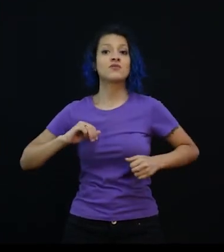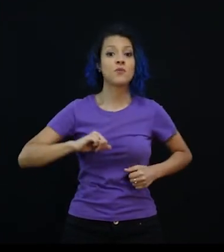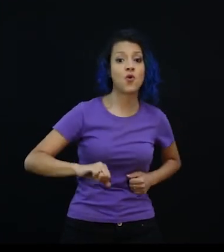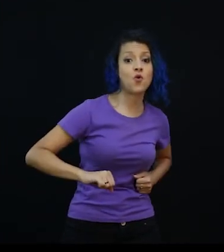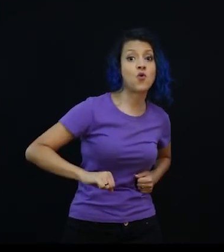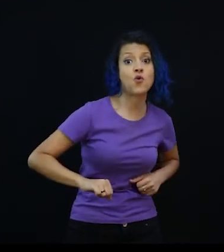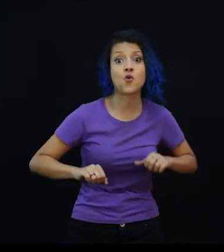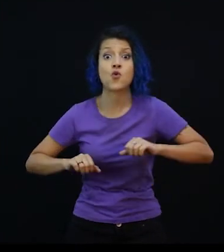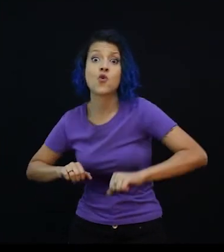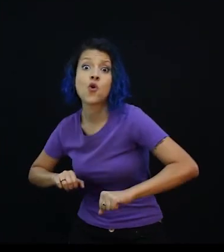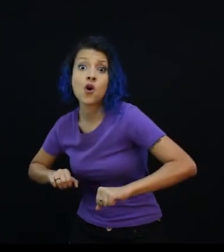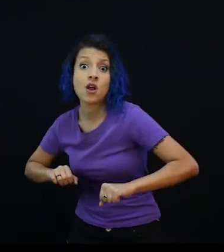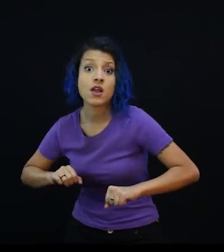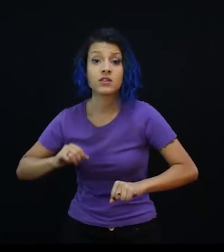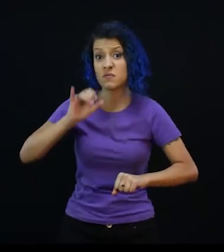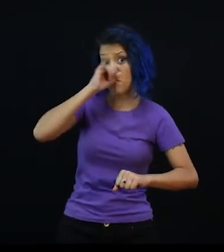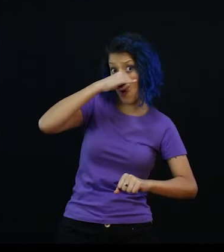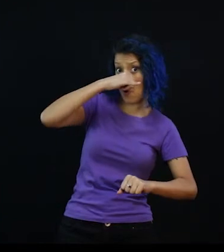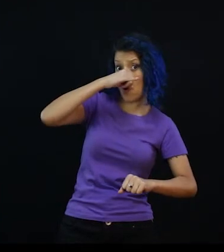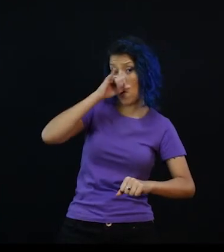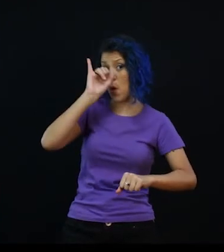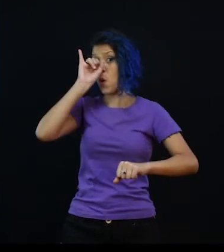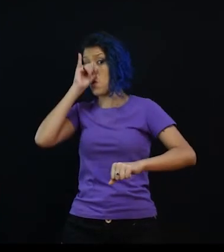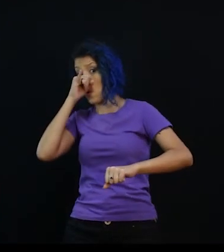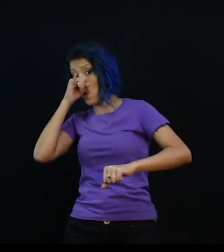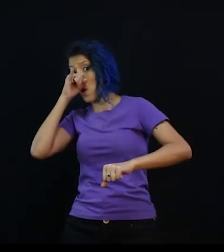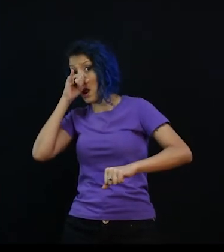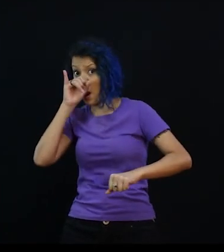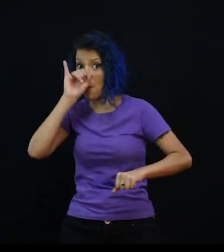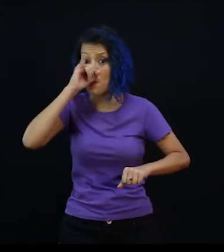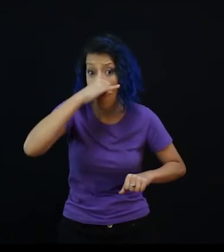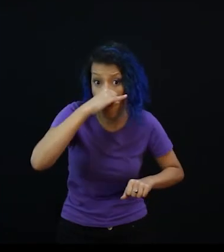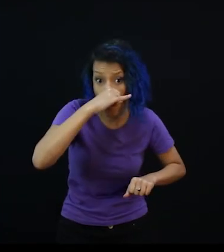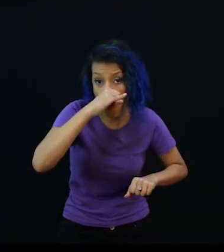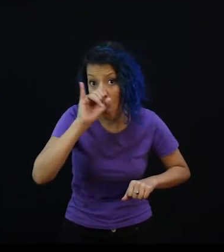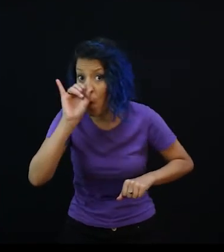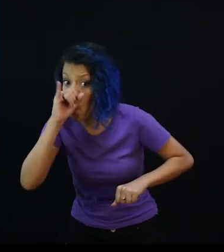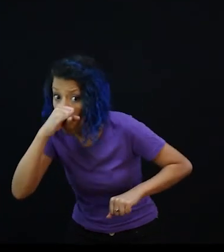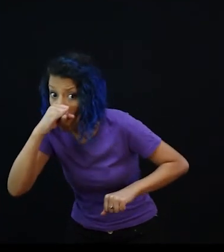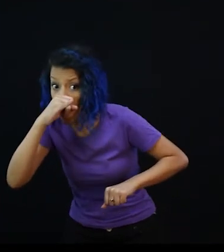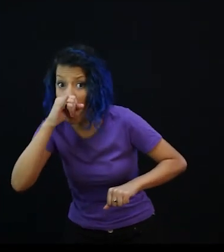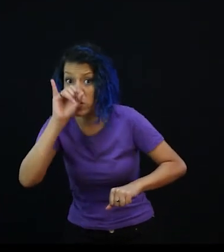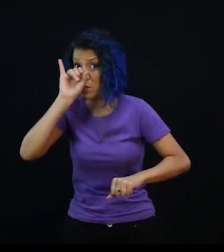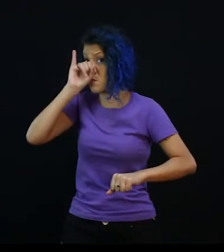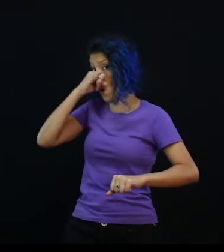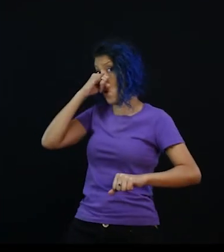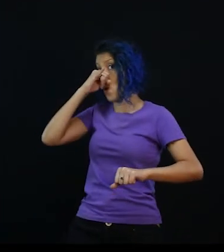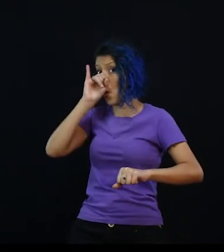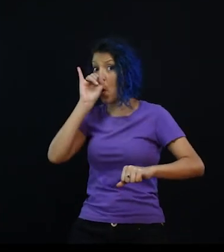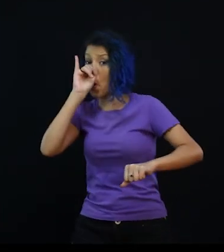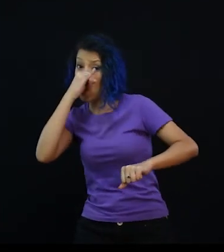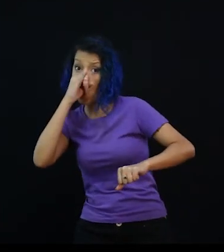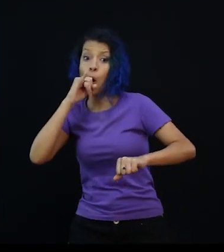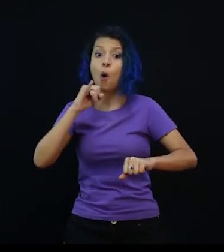É um porco esse porco